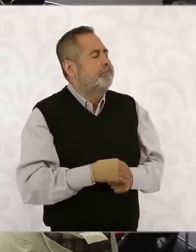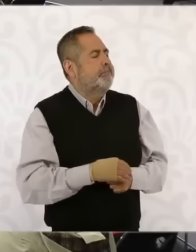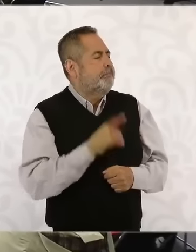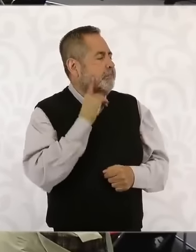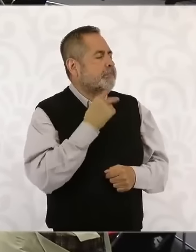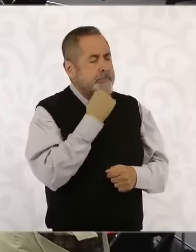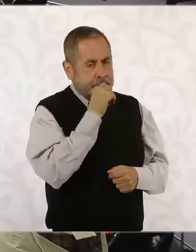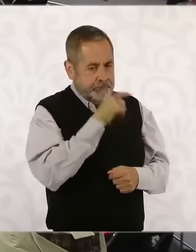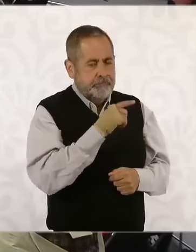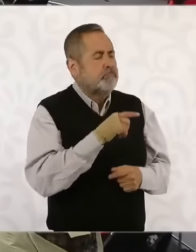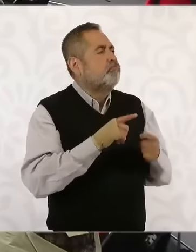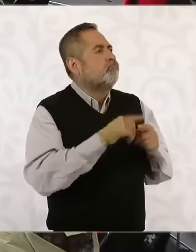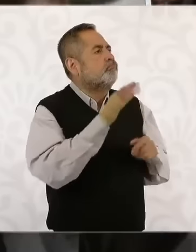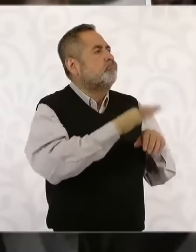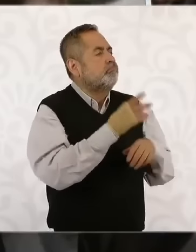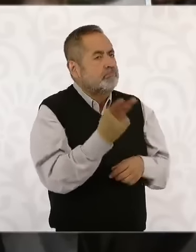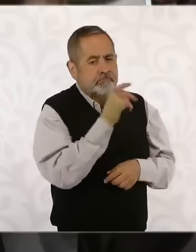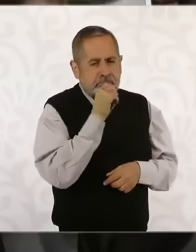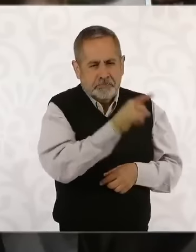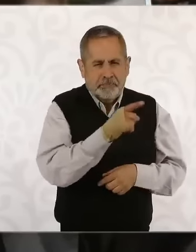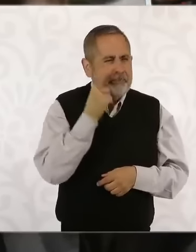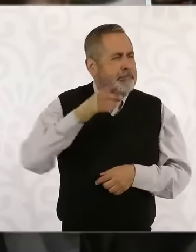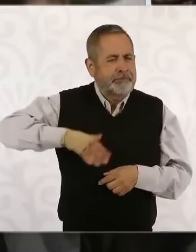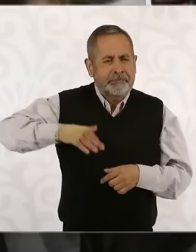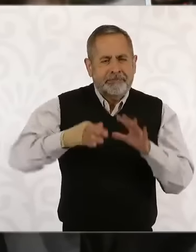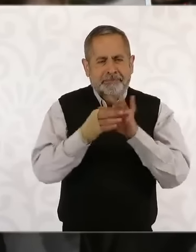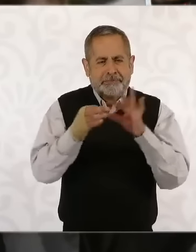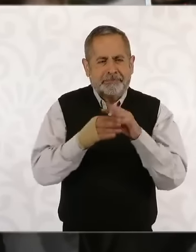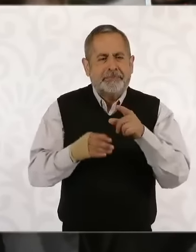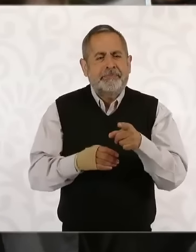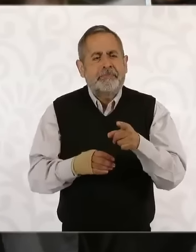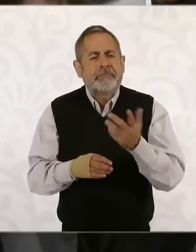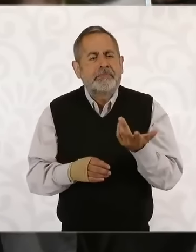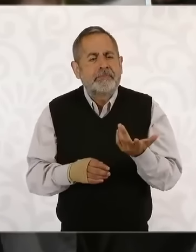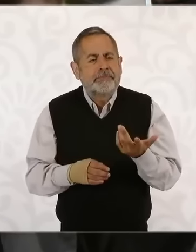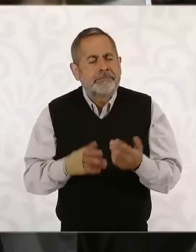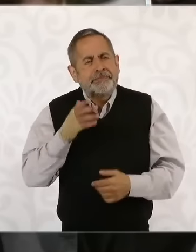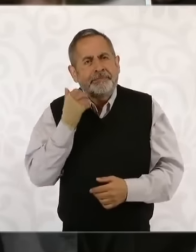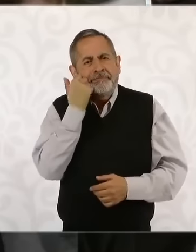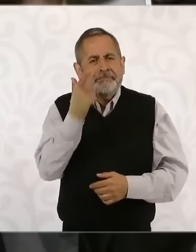también tocando el tema que del que usted estaba hablando hace un momento, eh queríamos exponerle